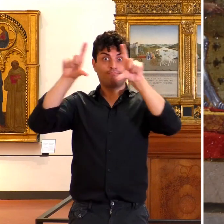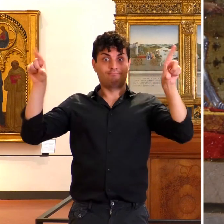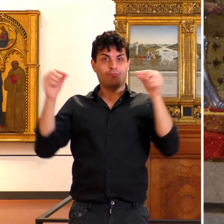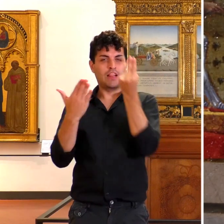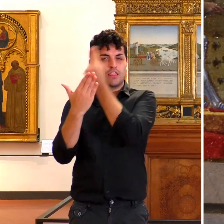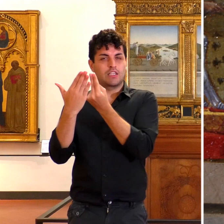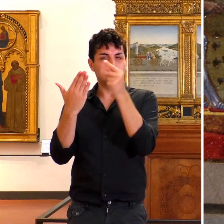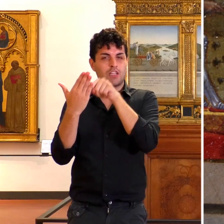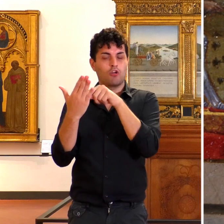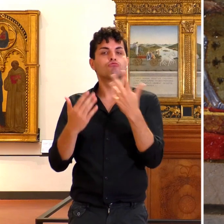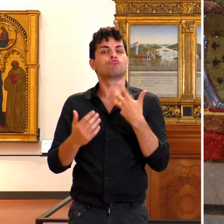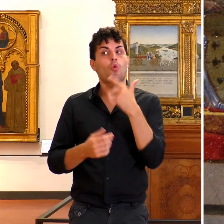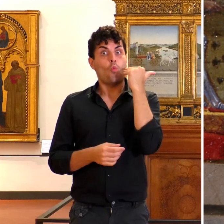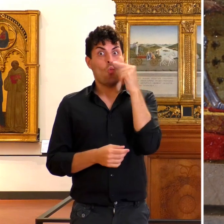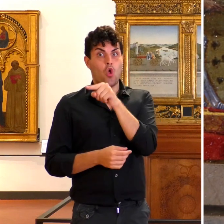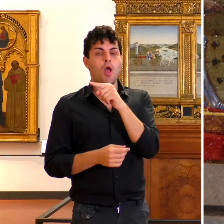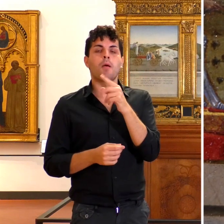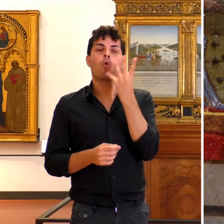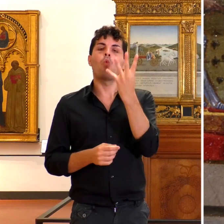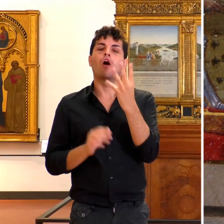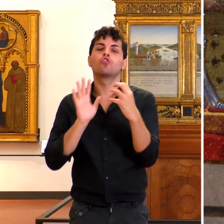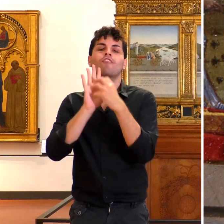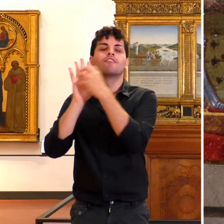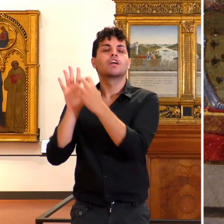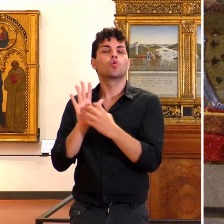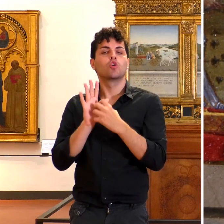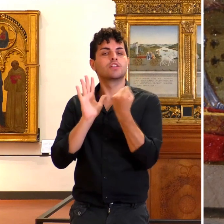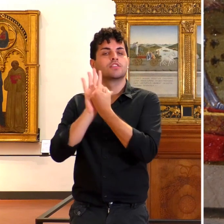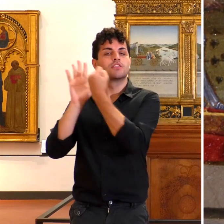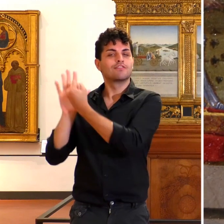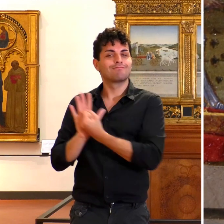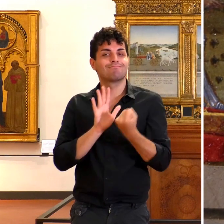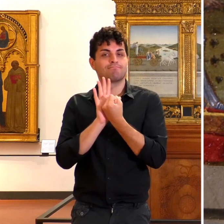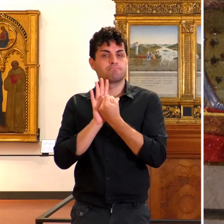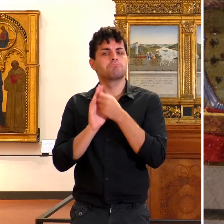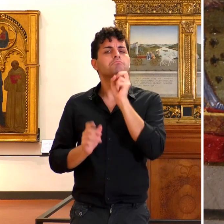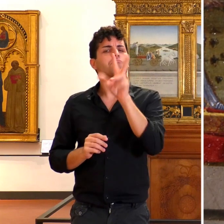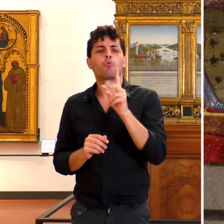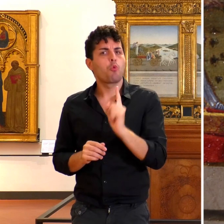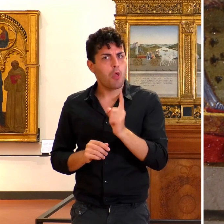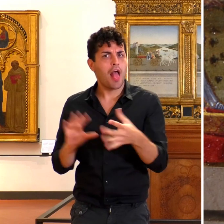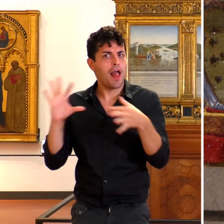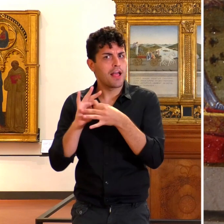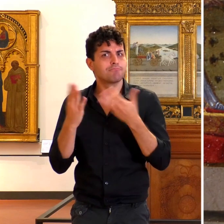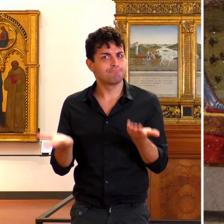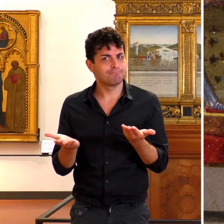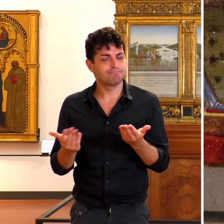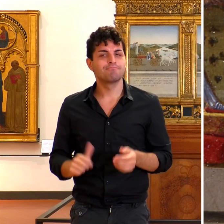Nella parte dedicata al Duca si trovano quattro figure allegoriche: